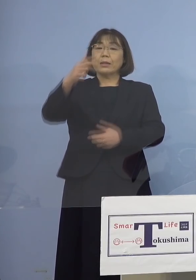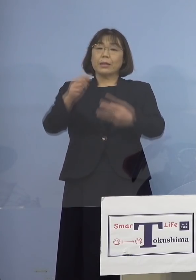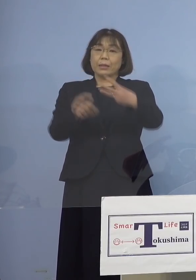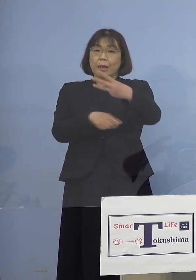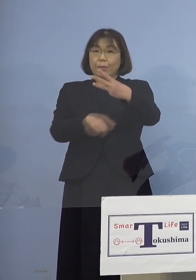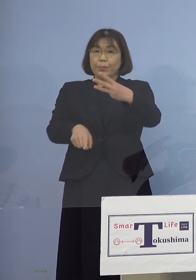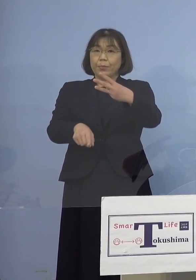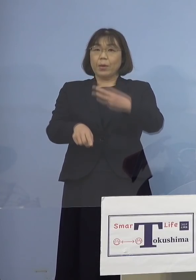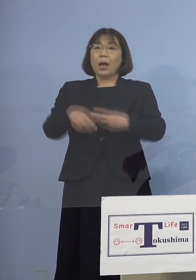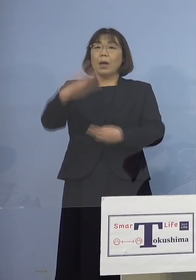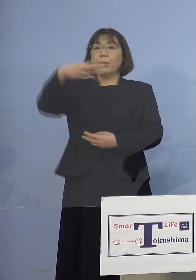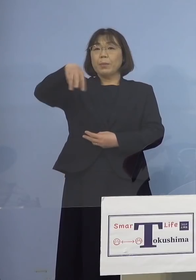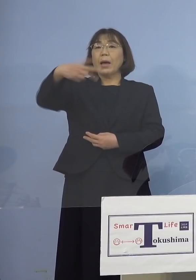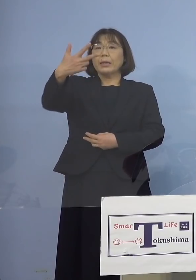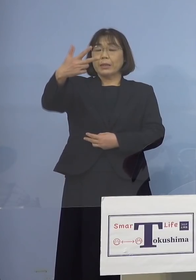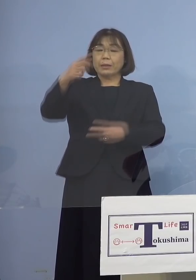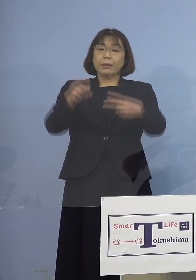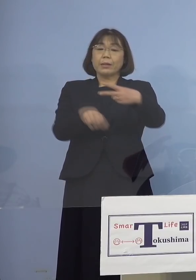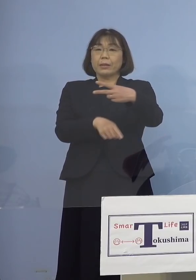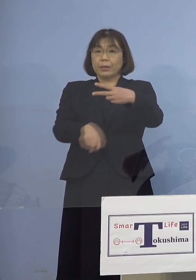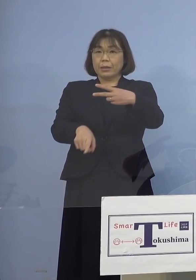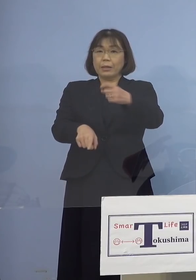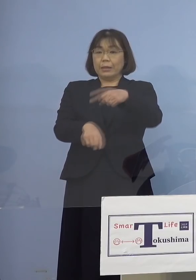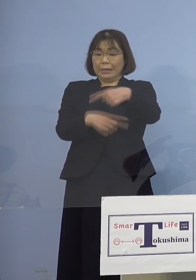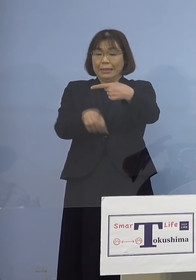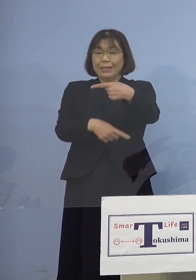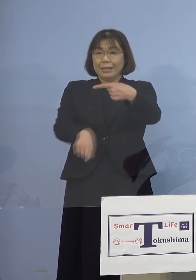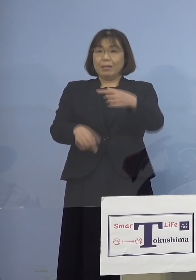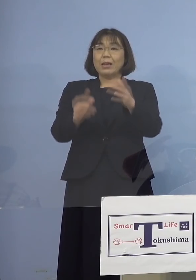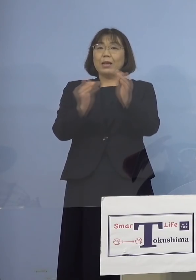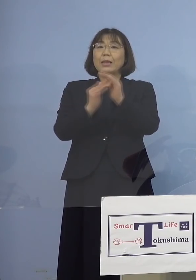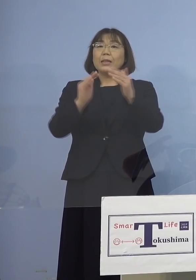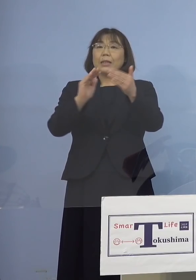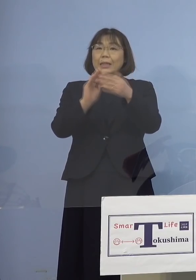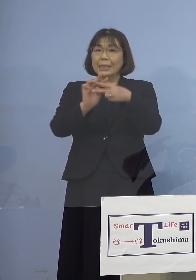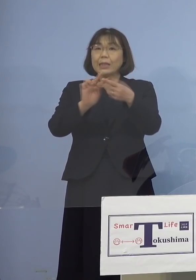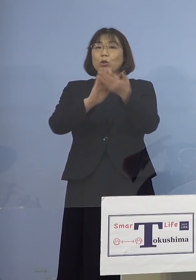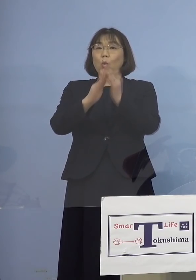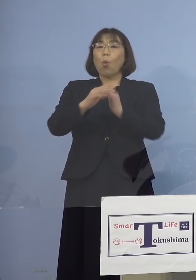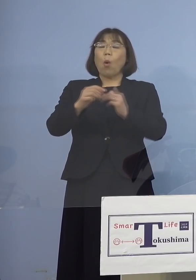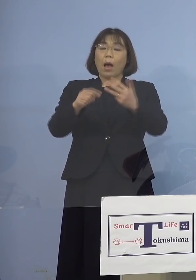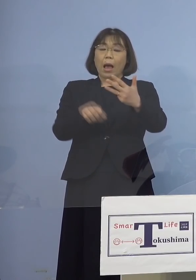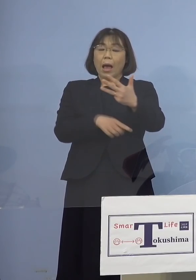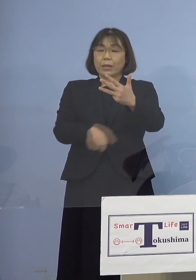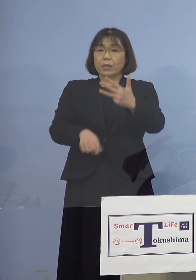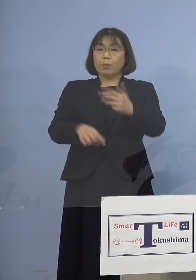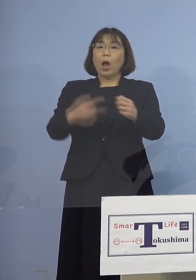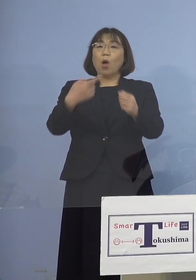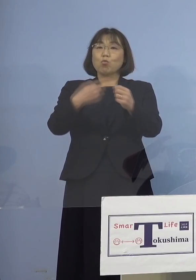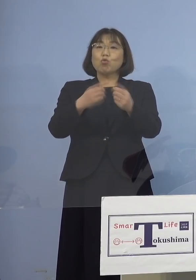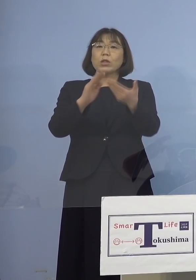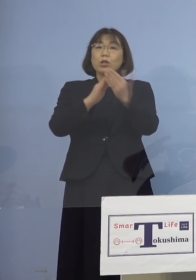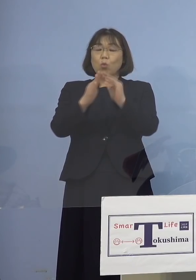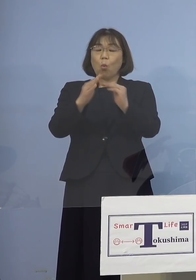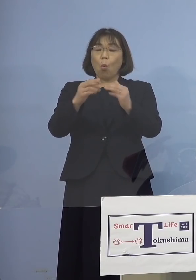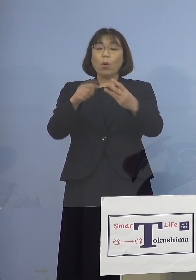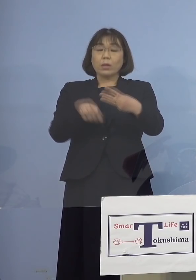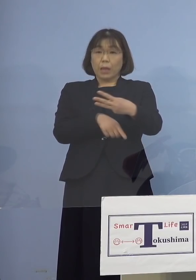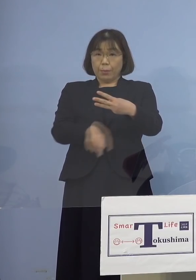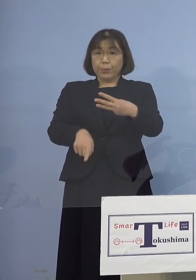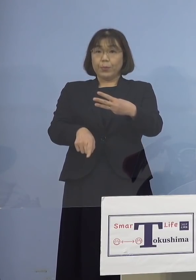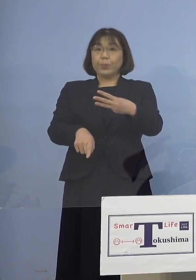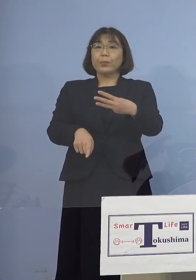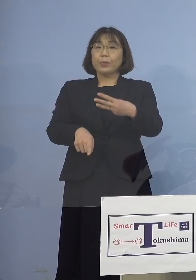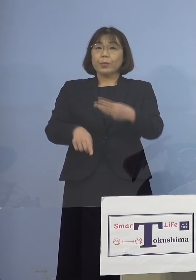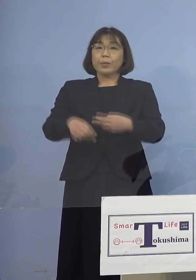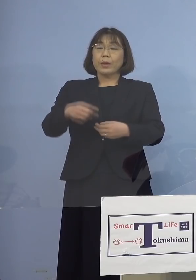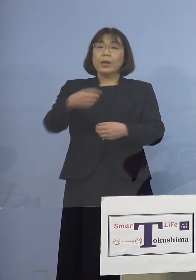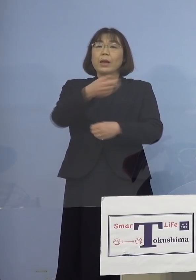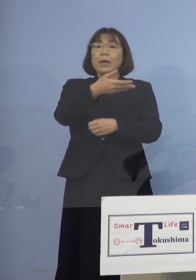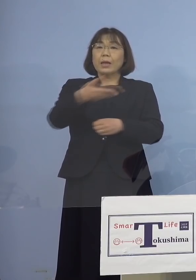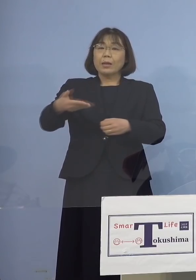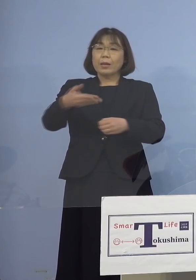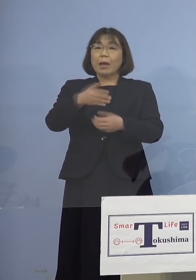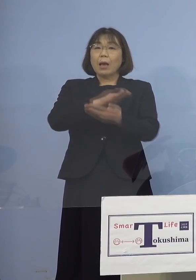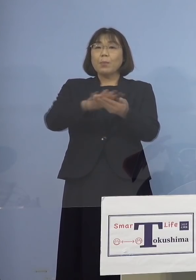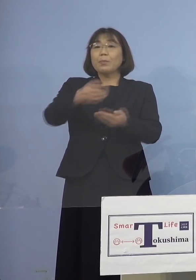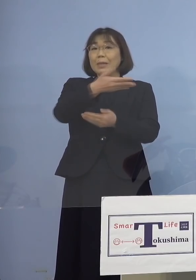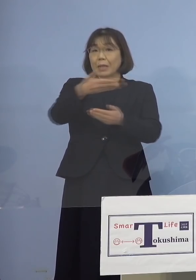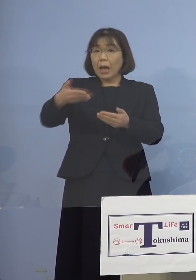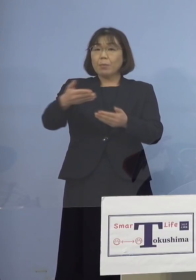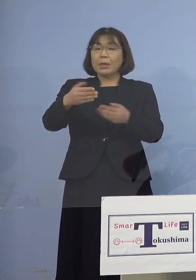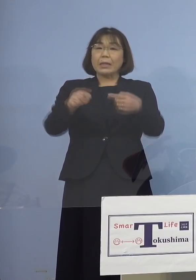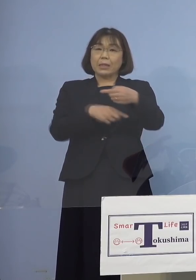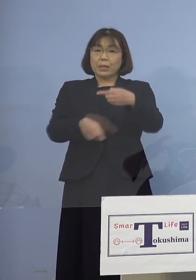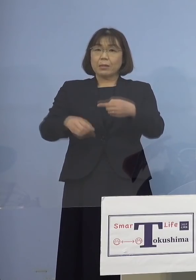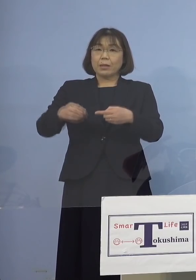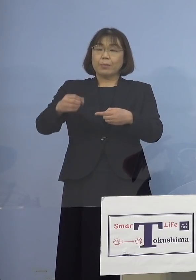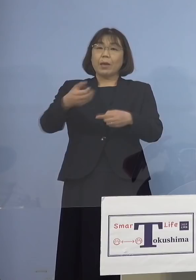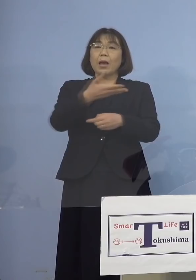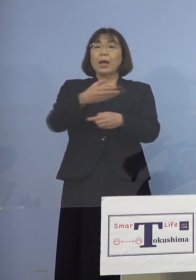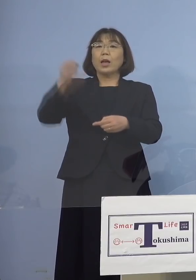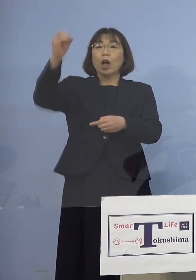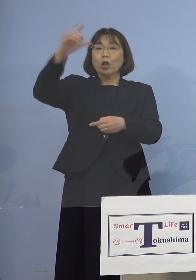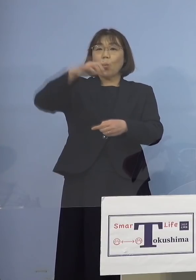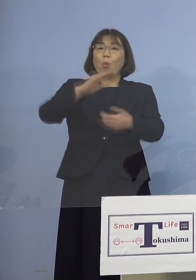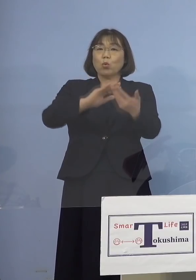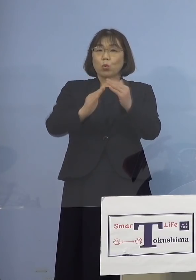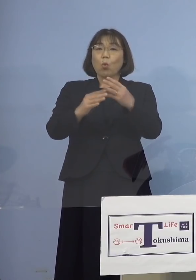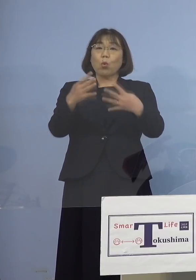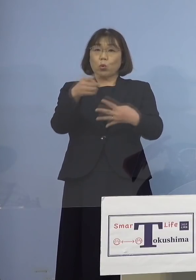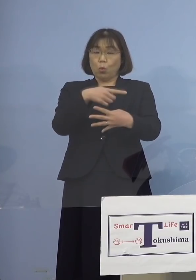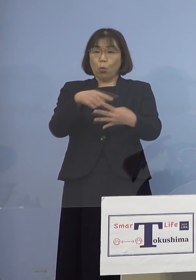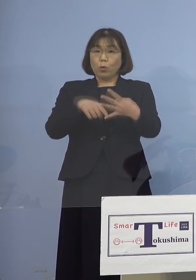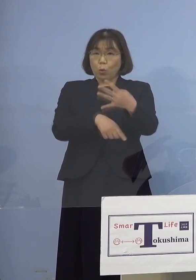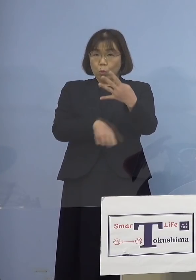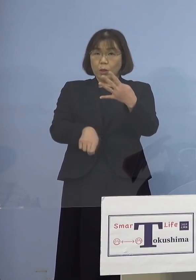美馬市1名、石井町8名、牟岐町3名 美波町1名、海陽町4名、松茂町3名